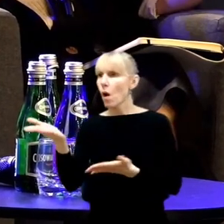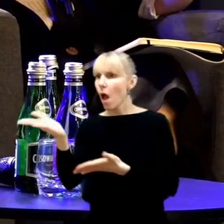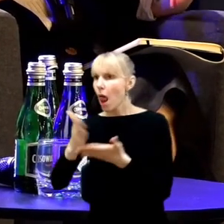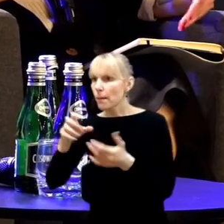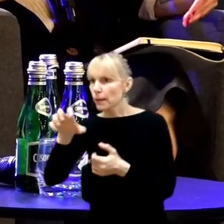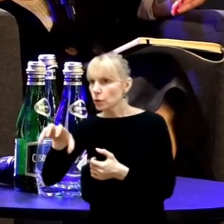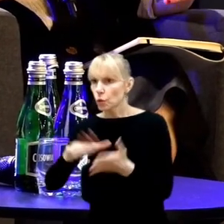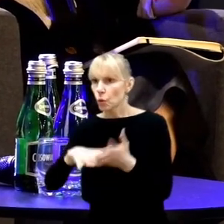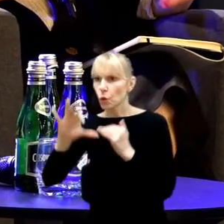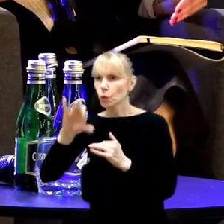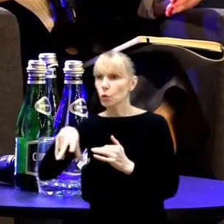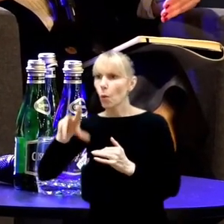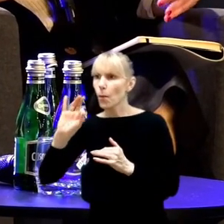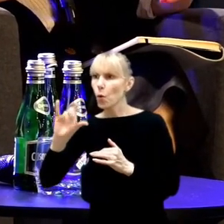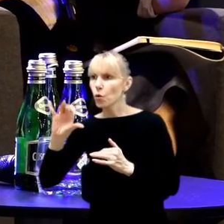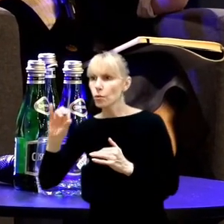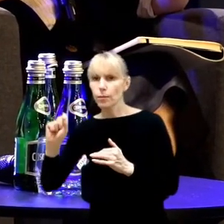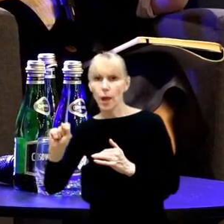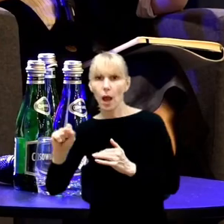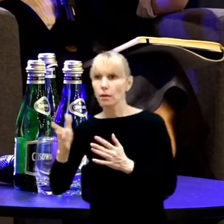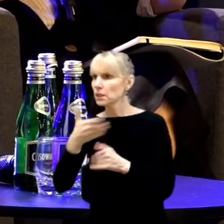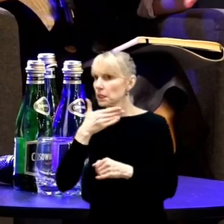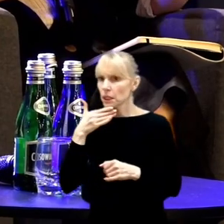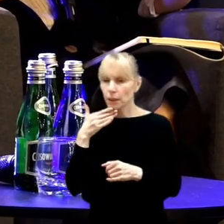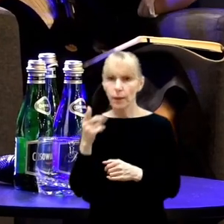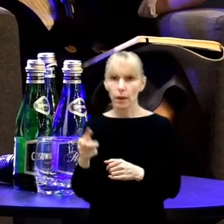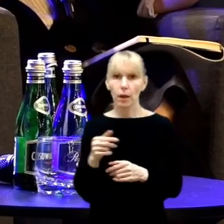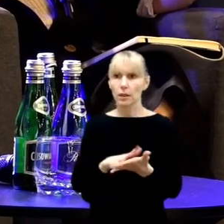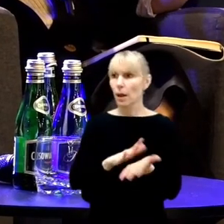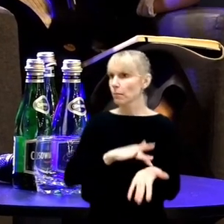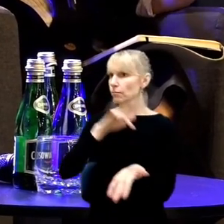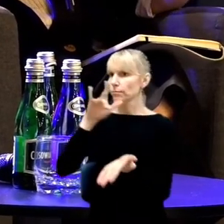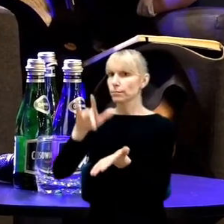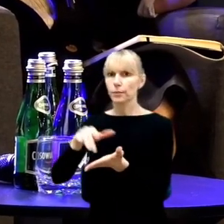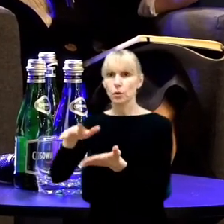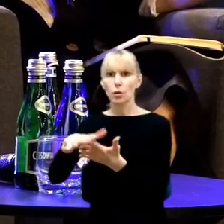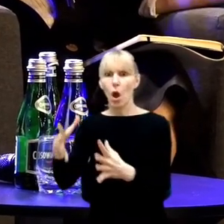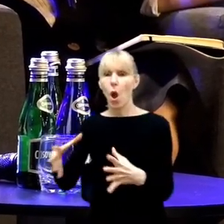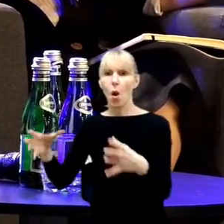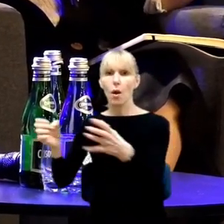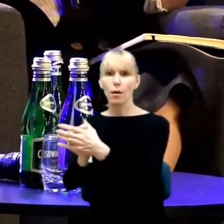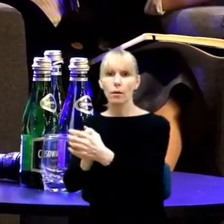wyprowadzający się na suburbia trafiają w pułapkę. Oni się spodziewają czegoś innego.